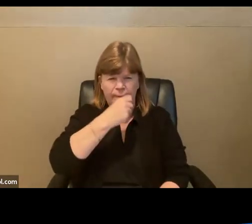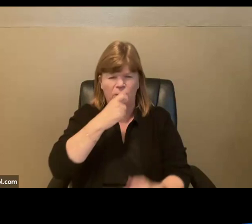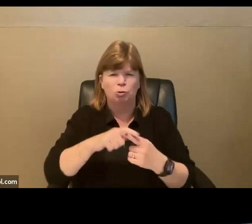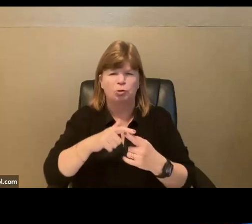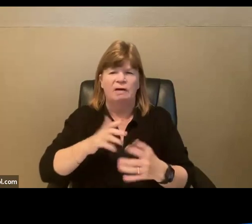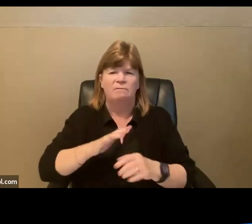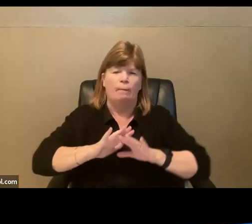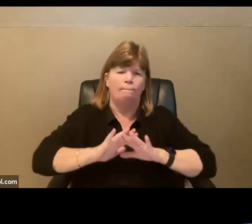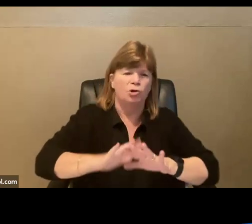y tienes músculos que tiran.